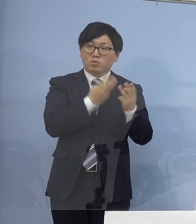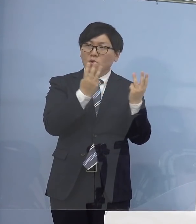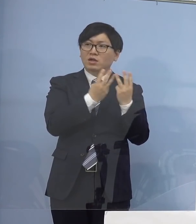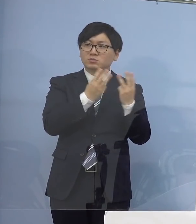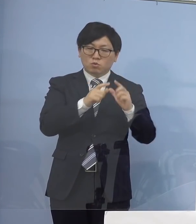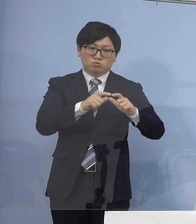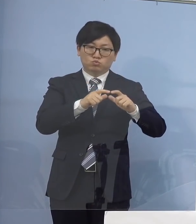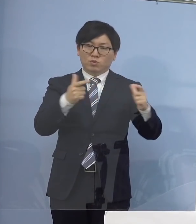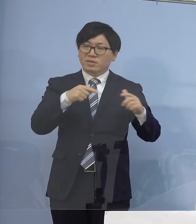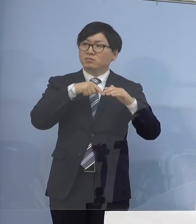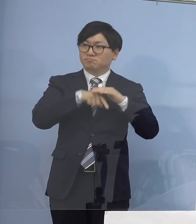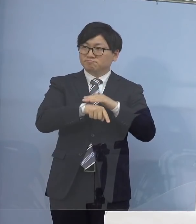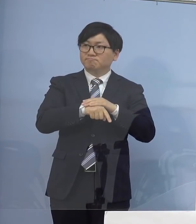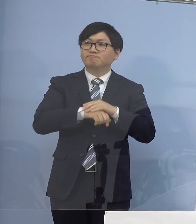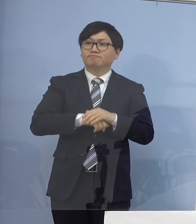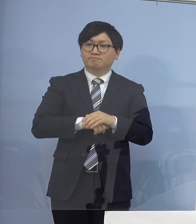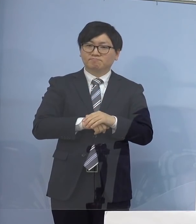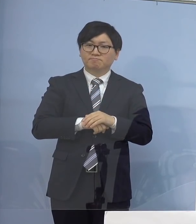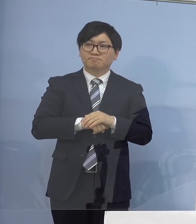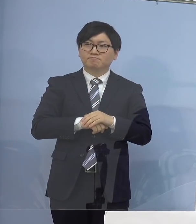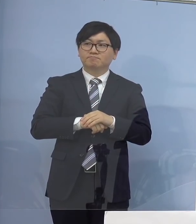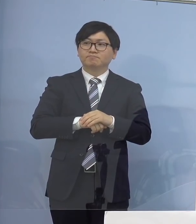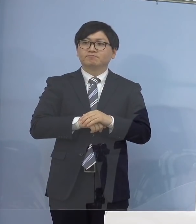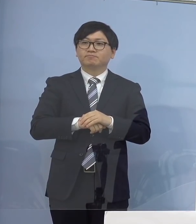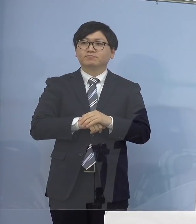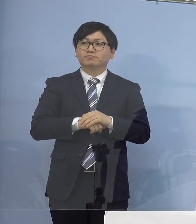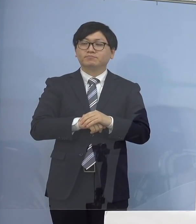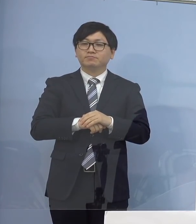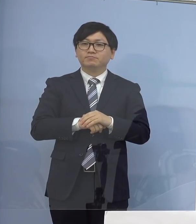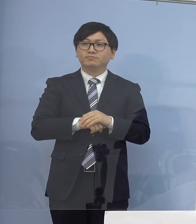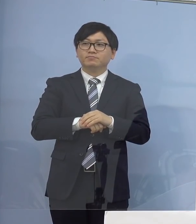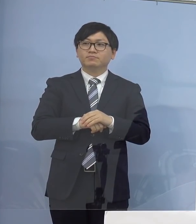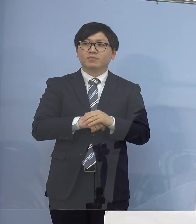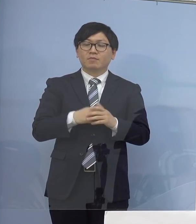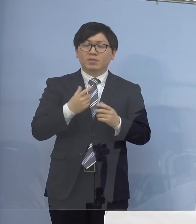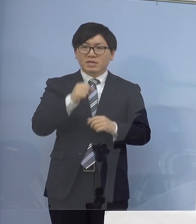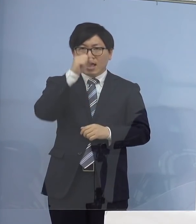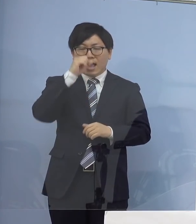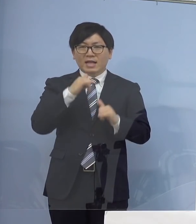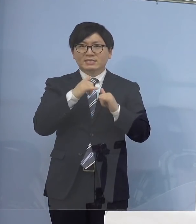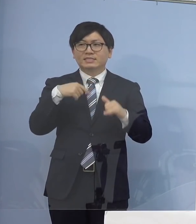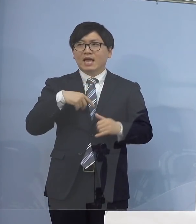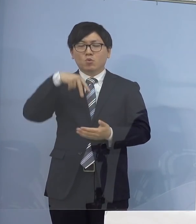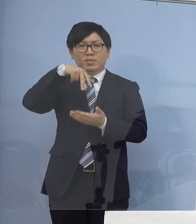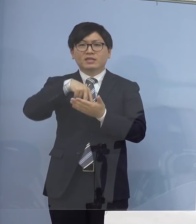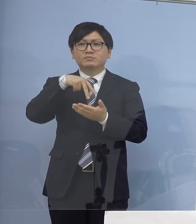こうしたそれぞれの患者さんの立場に立って